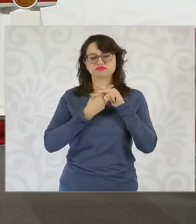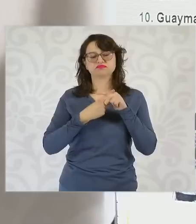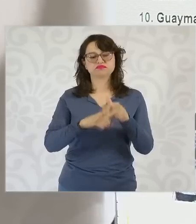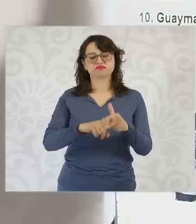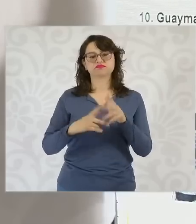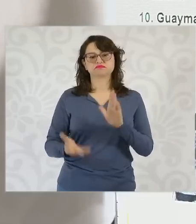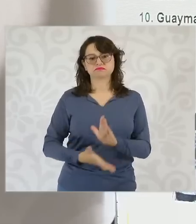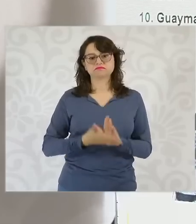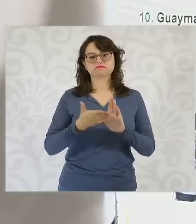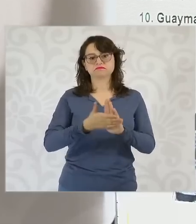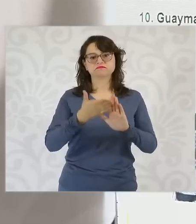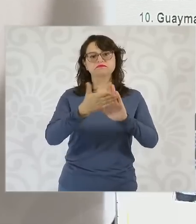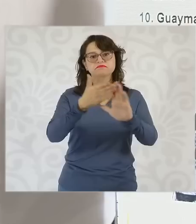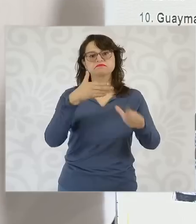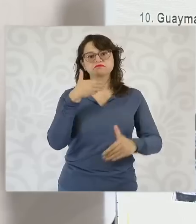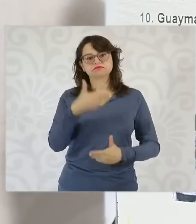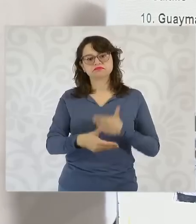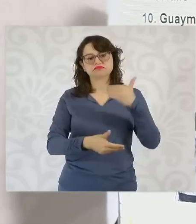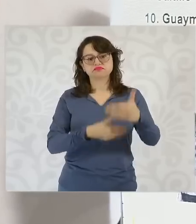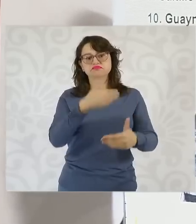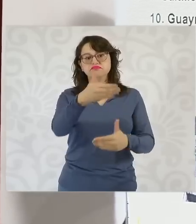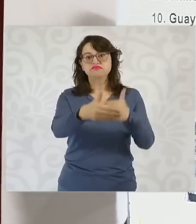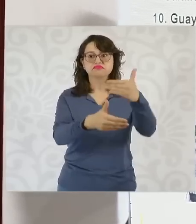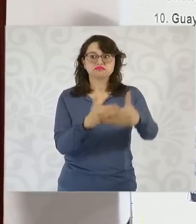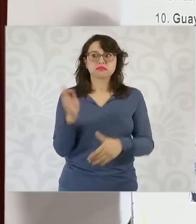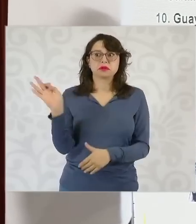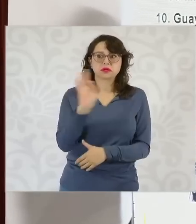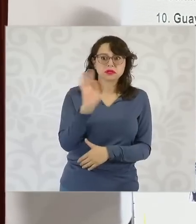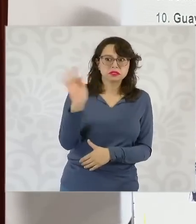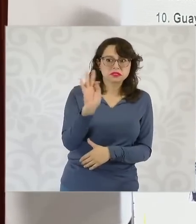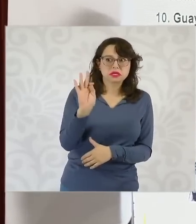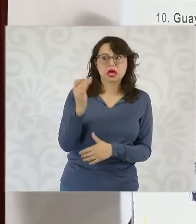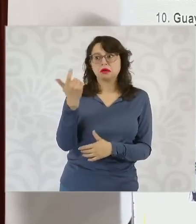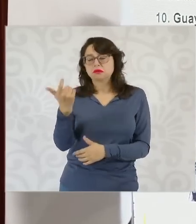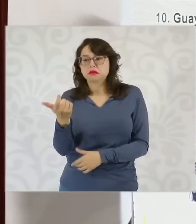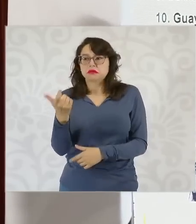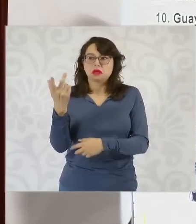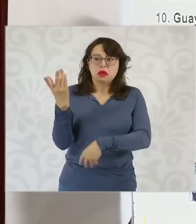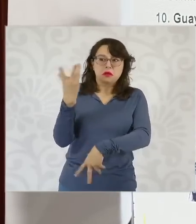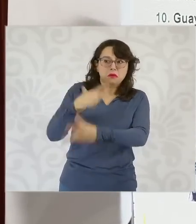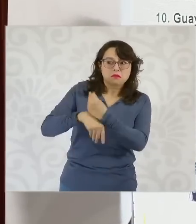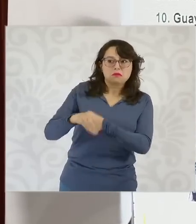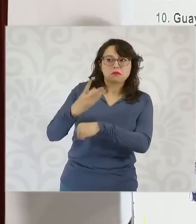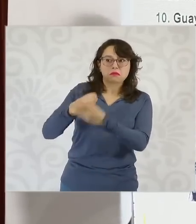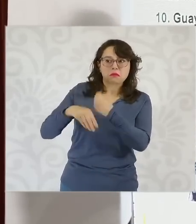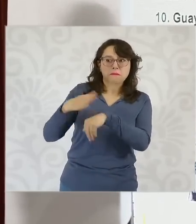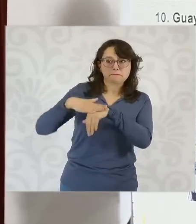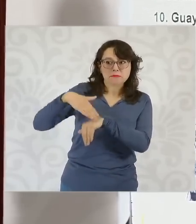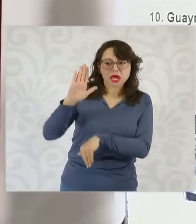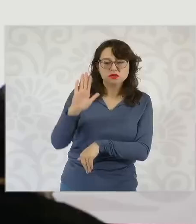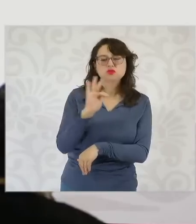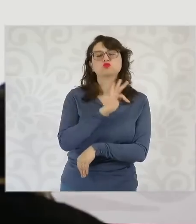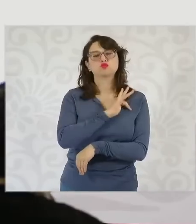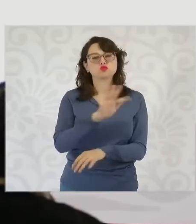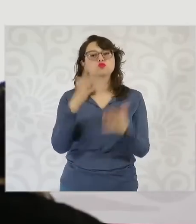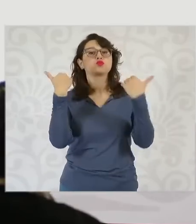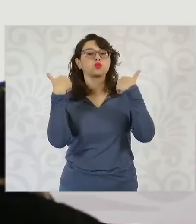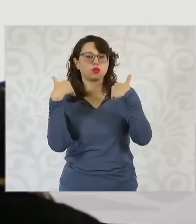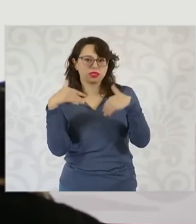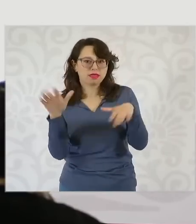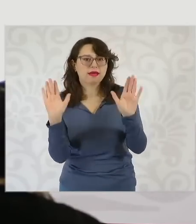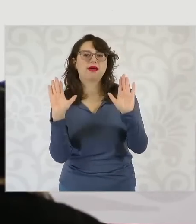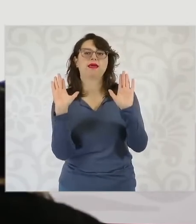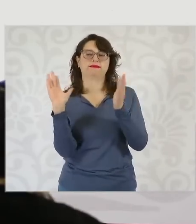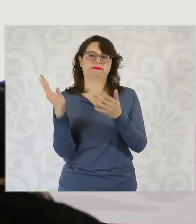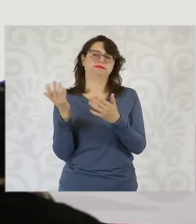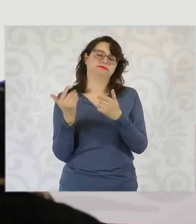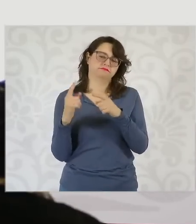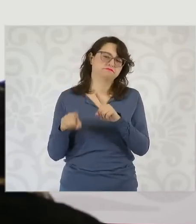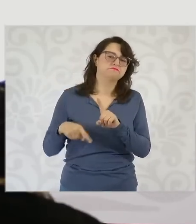y estaremos incrementando esta meta dependiendo de los recursos eh estamos eh haciendo también unas